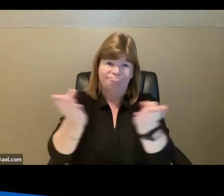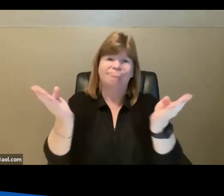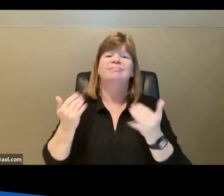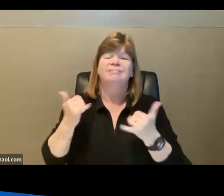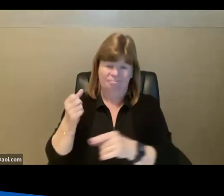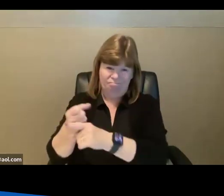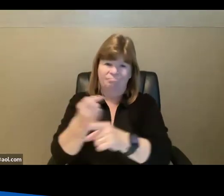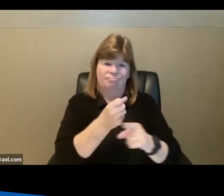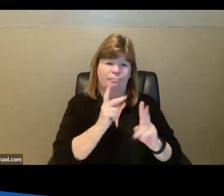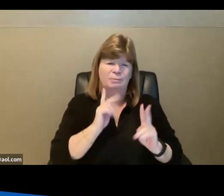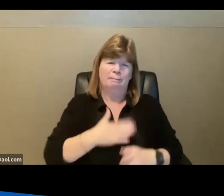Solo sean cautelosos y tengan cuidado.